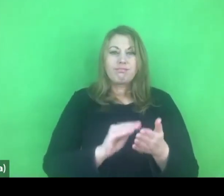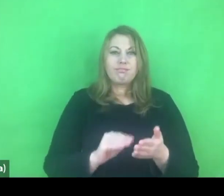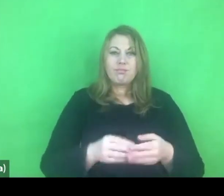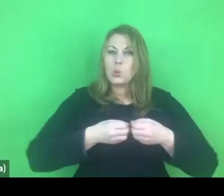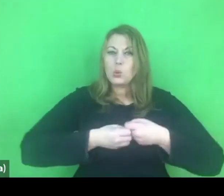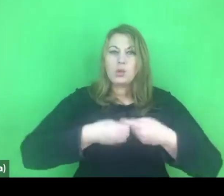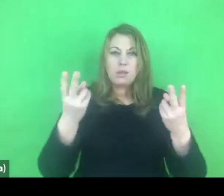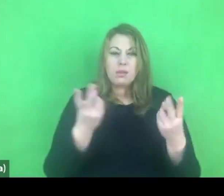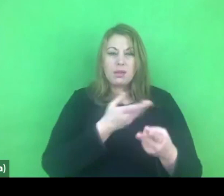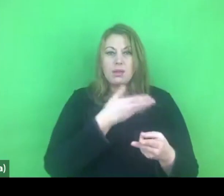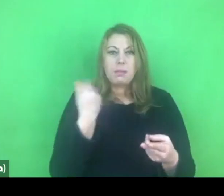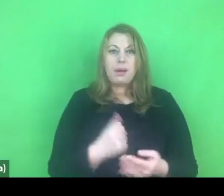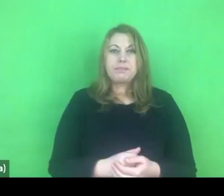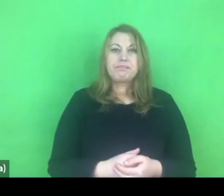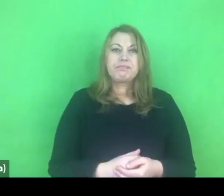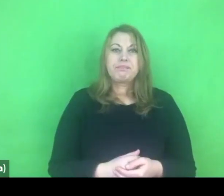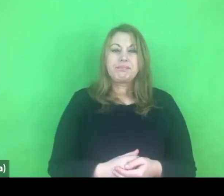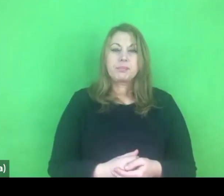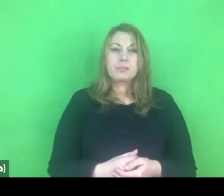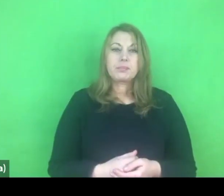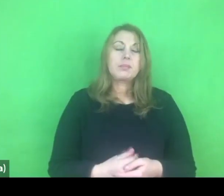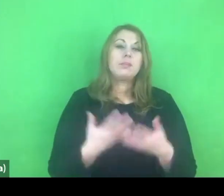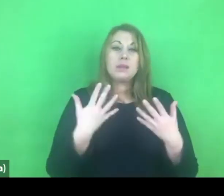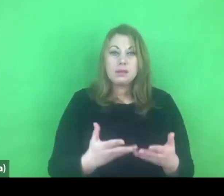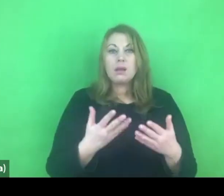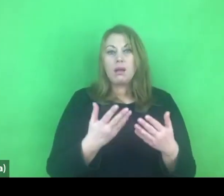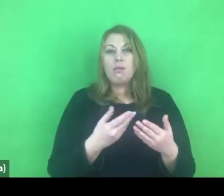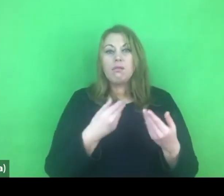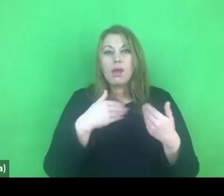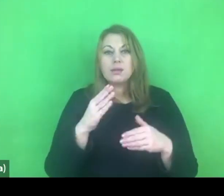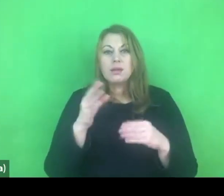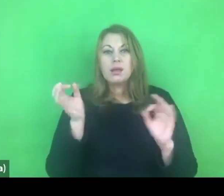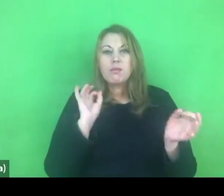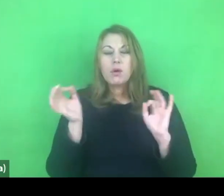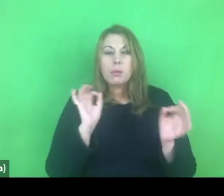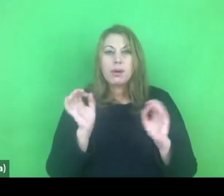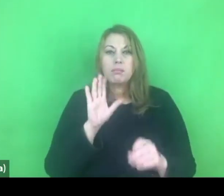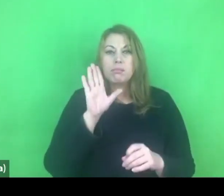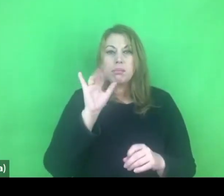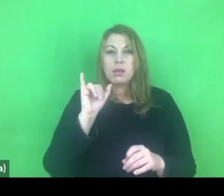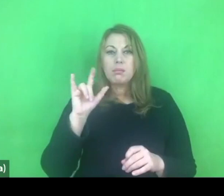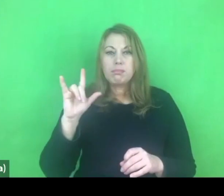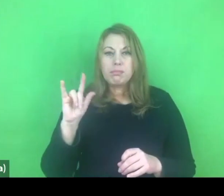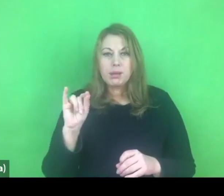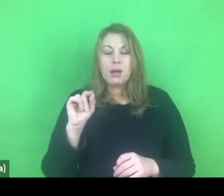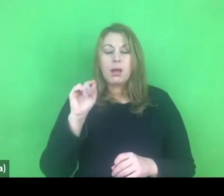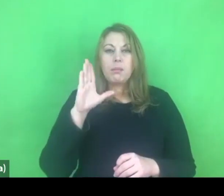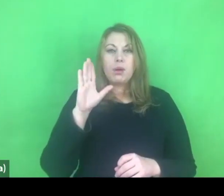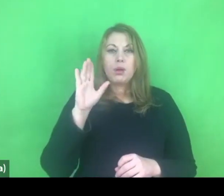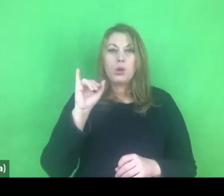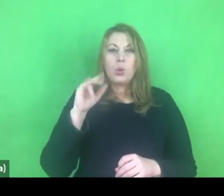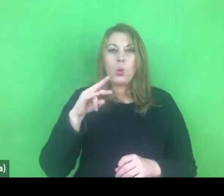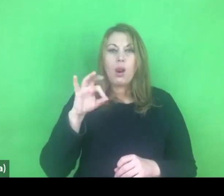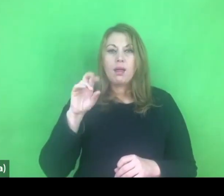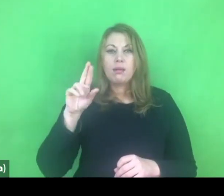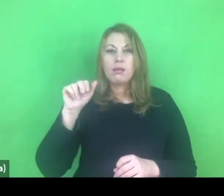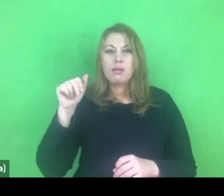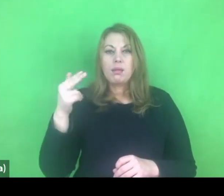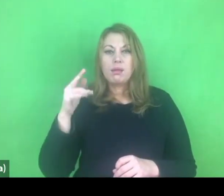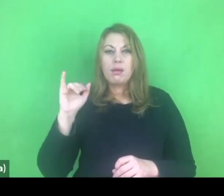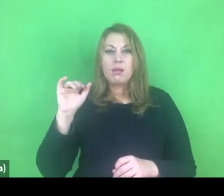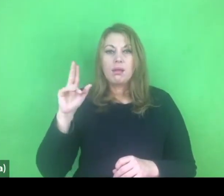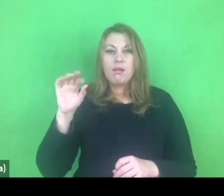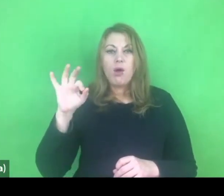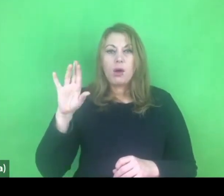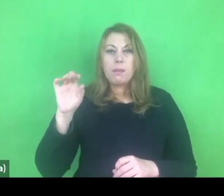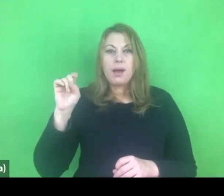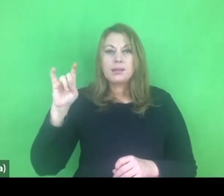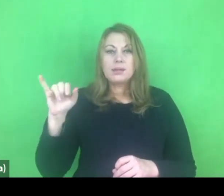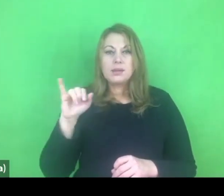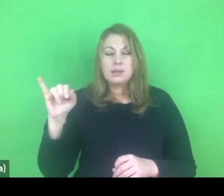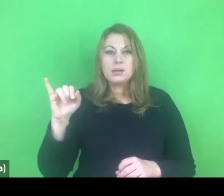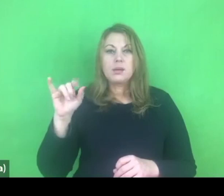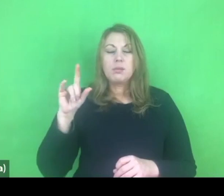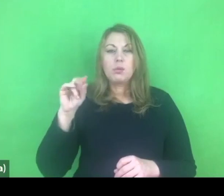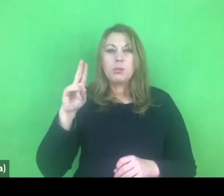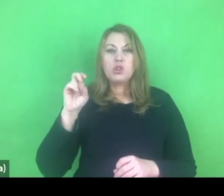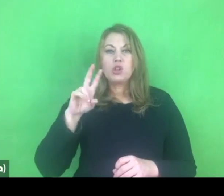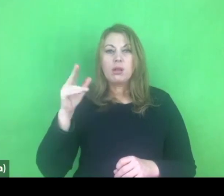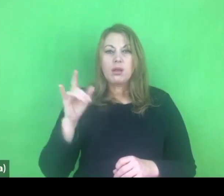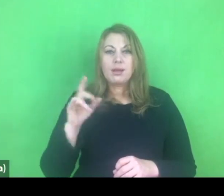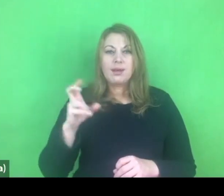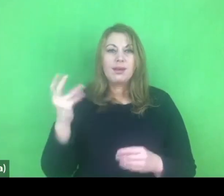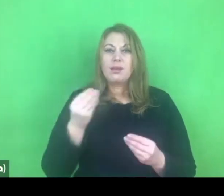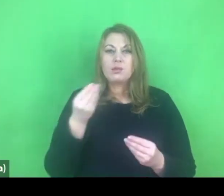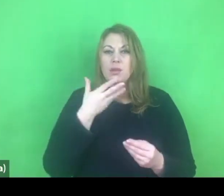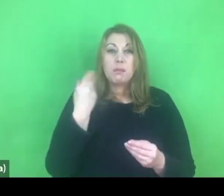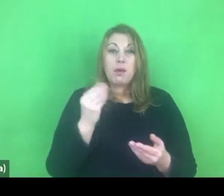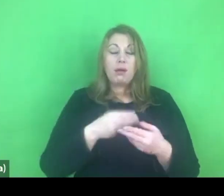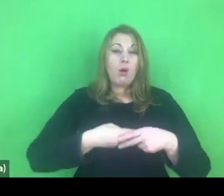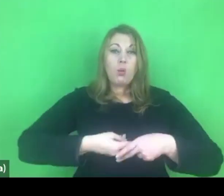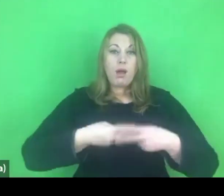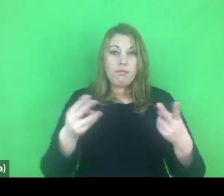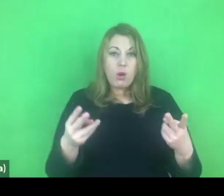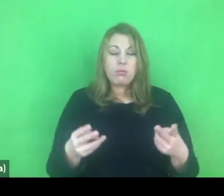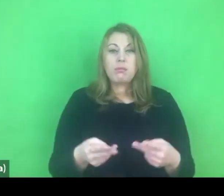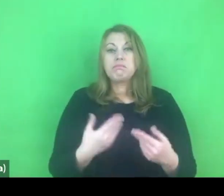Informacje, które są ogólnodostępne w Biuletynie Informacji Publicznej nie wskazują by program był znacząco różny w założeniach i celach